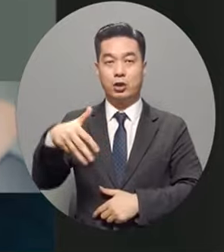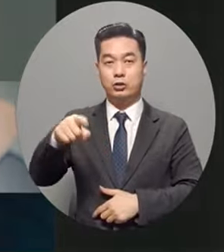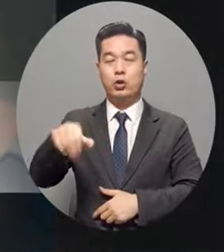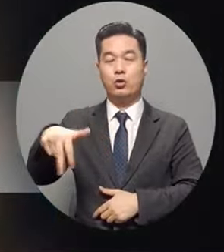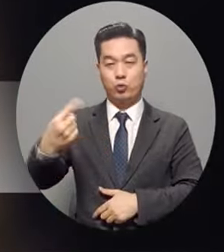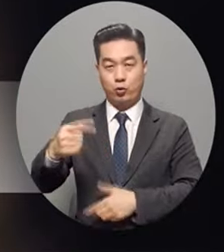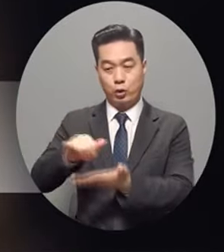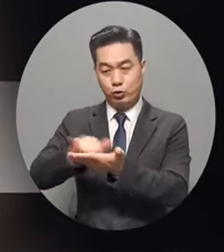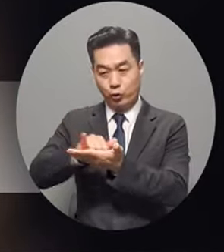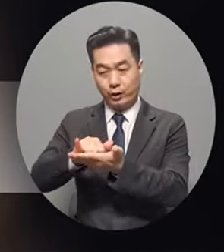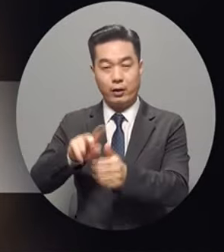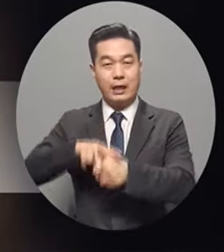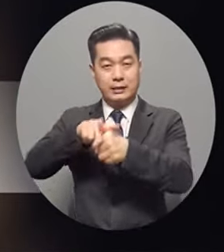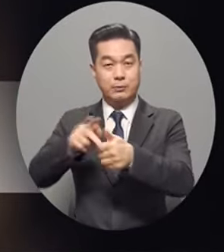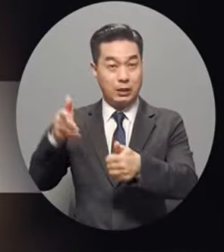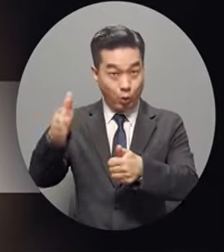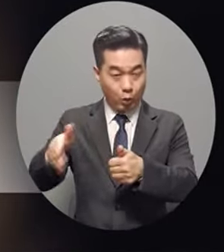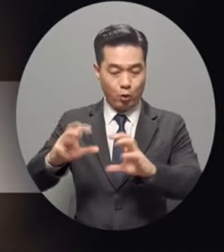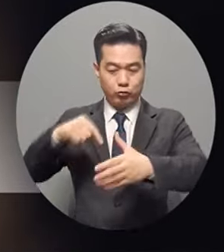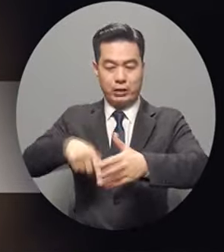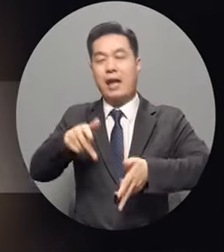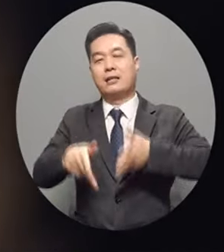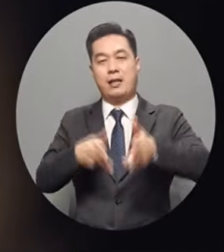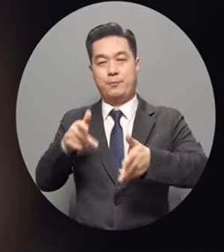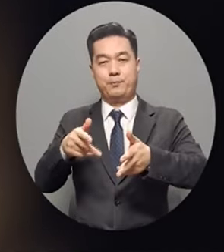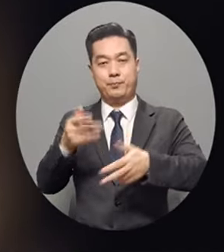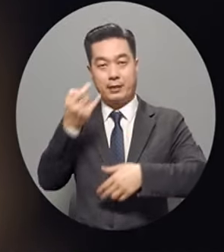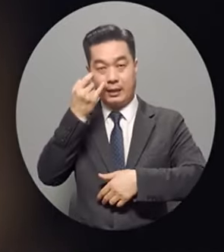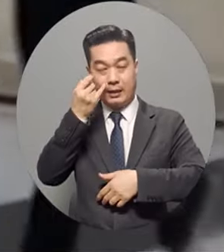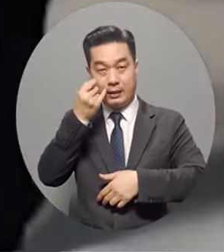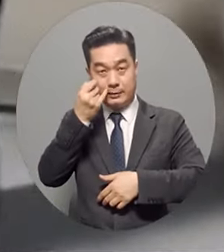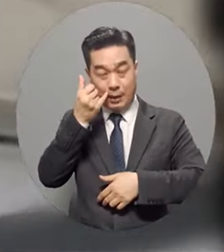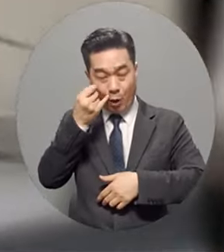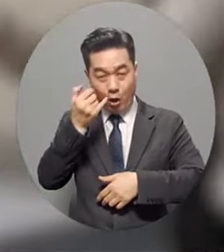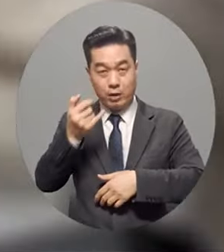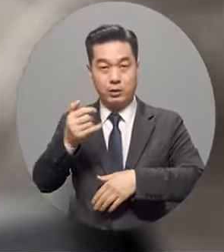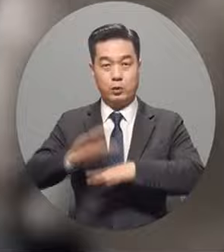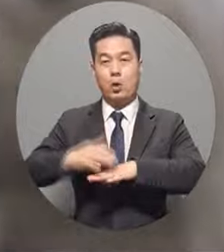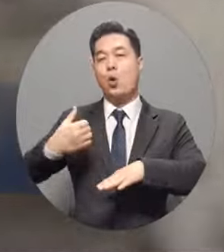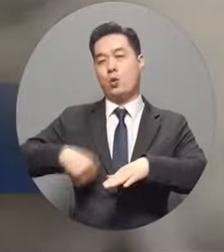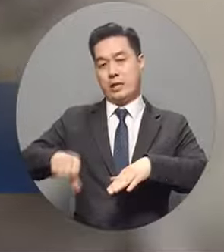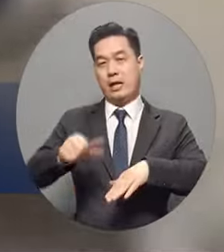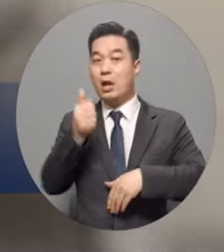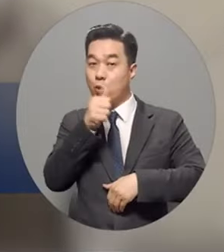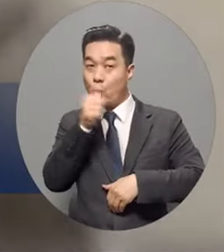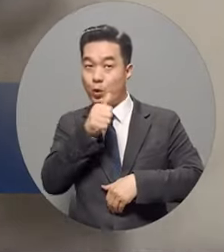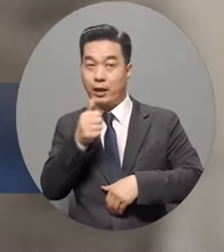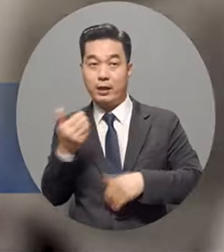예비 신랑 28살 전청조 씨는 자신을 뉴욕에서 승마를 전공하고 국내에서 사업하는 재벌 3세라고 소개했습니다.